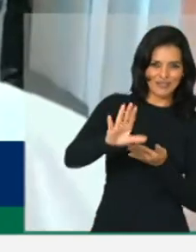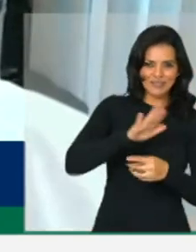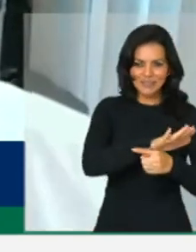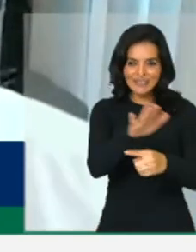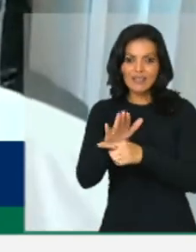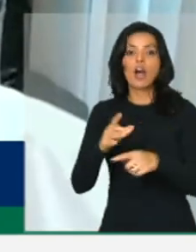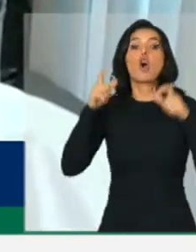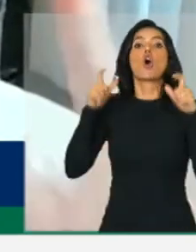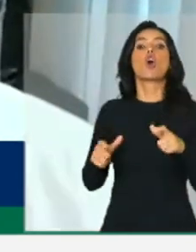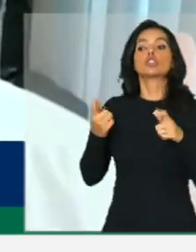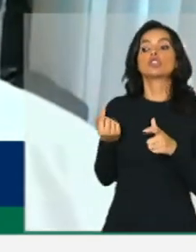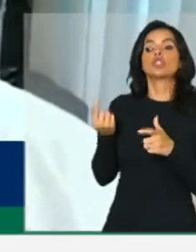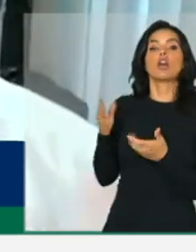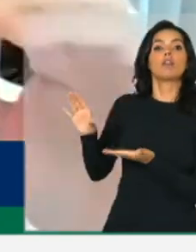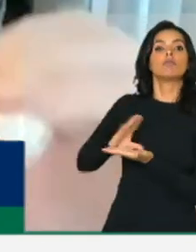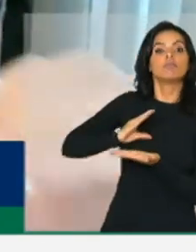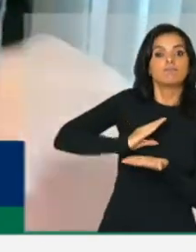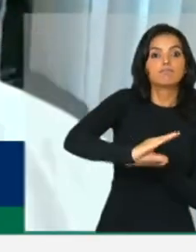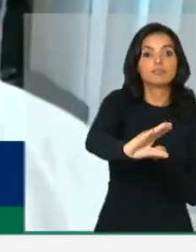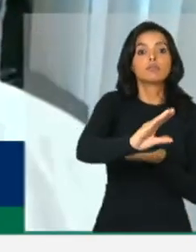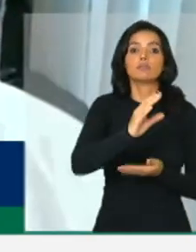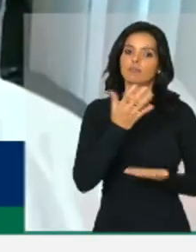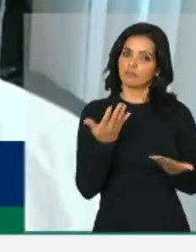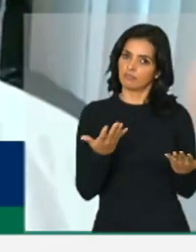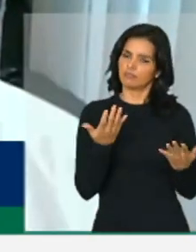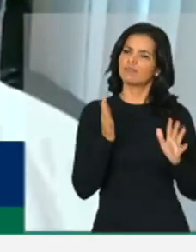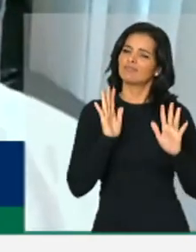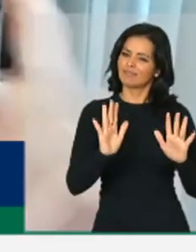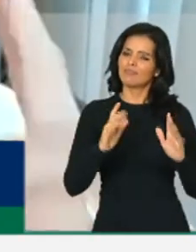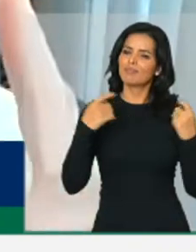VOTA O PT? -- [DEPUTADO]: BOA TARDE PRESIDENTE, BOA TARDE DEPUTADAS, DEPUTADOS, O PT